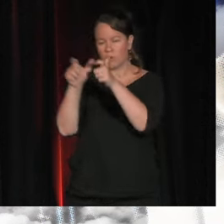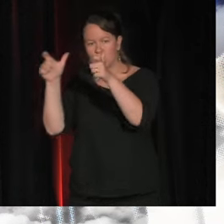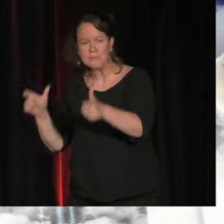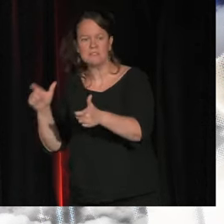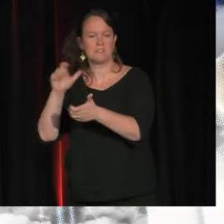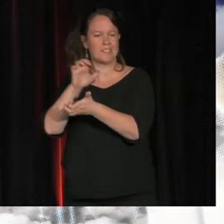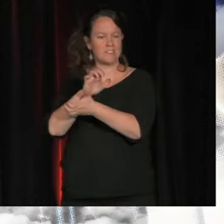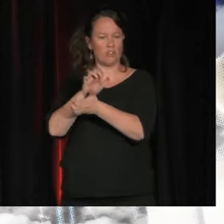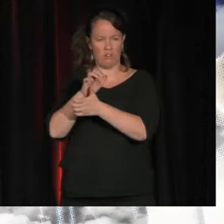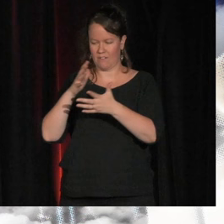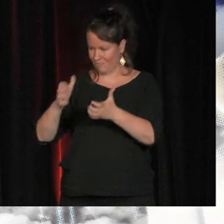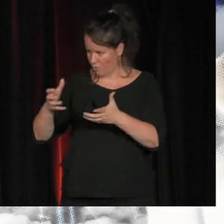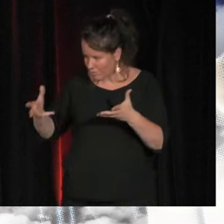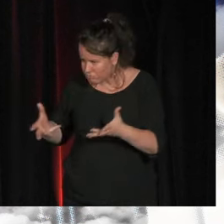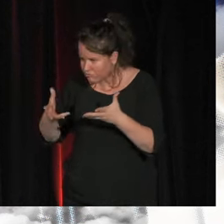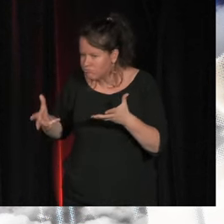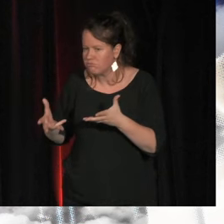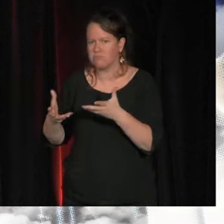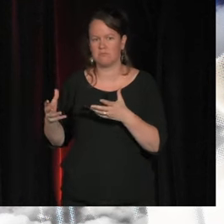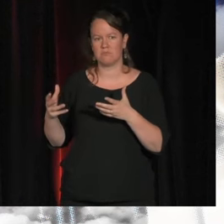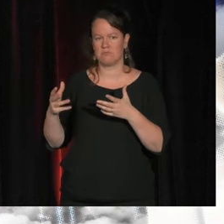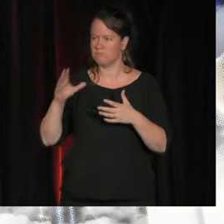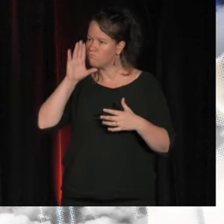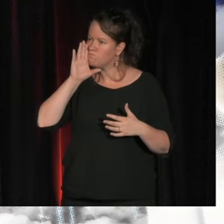à faire quelque chose d'à peu près viable de manière créative ?